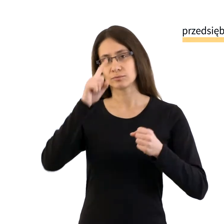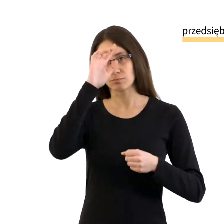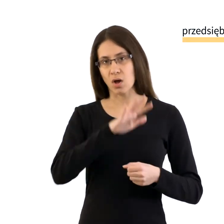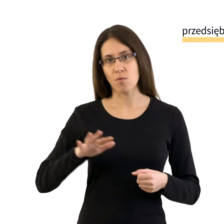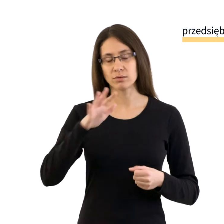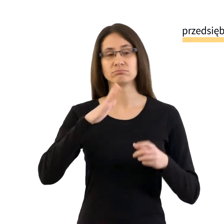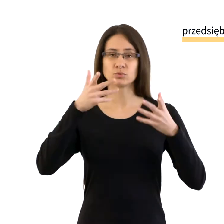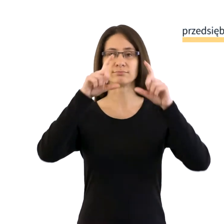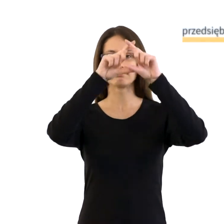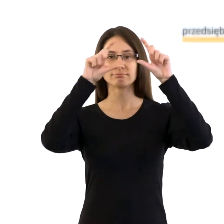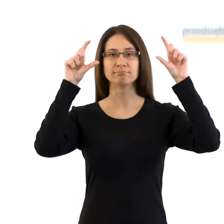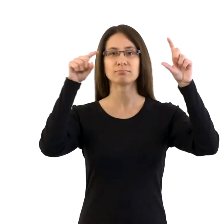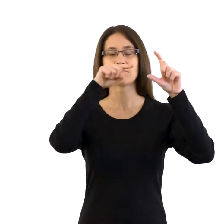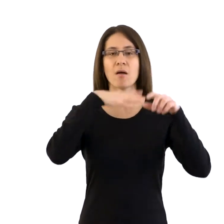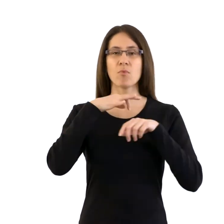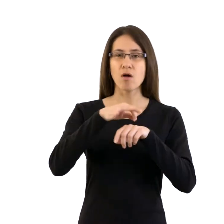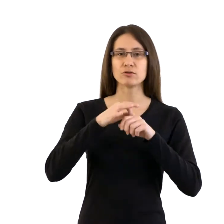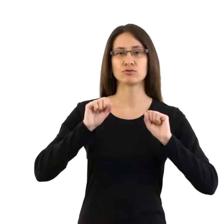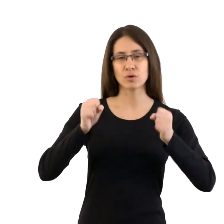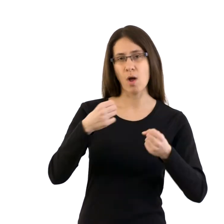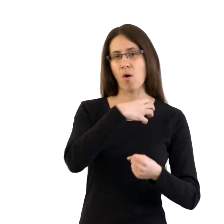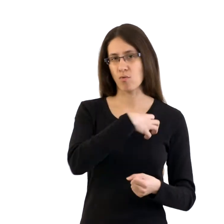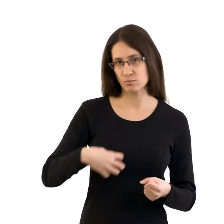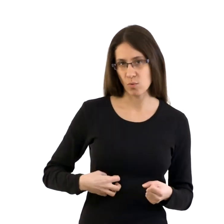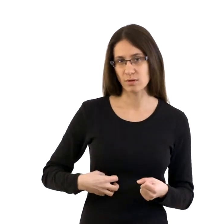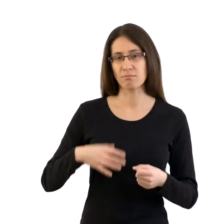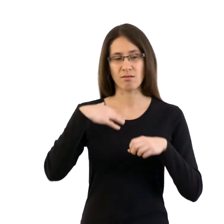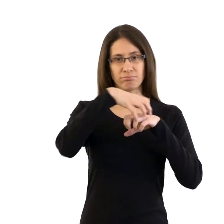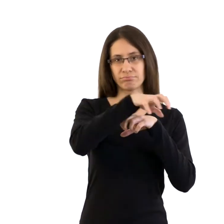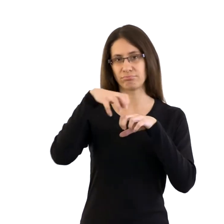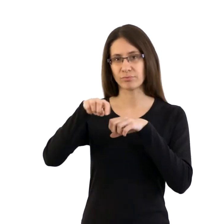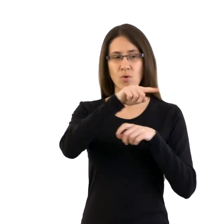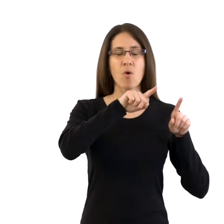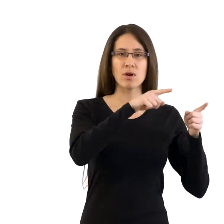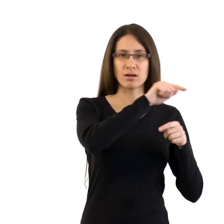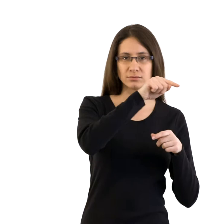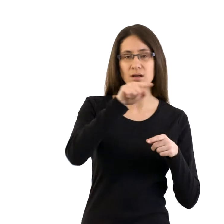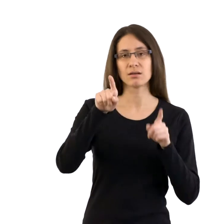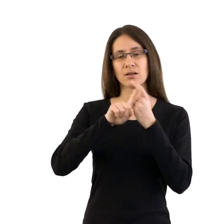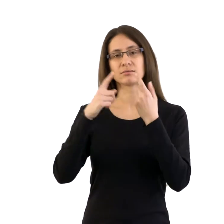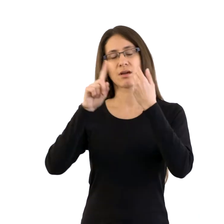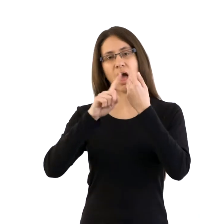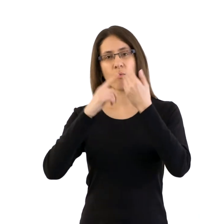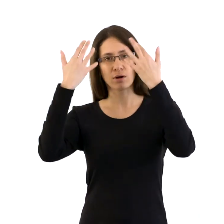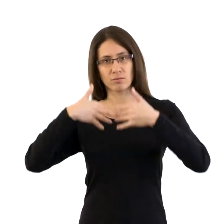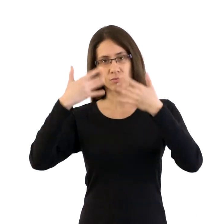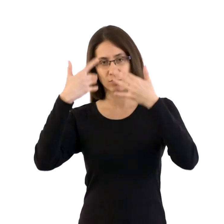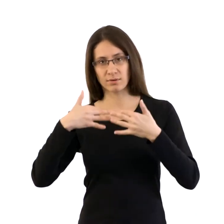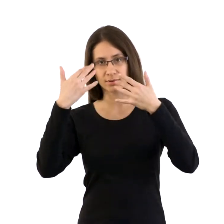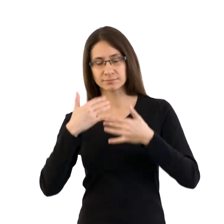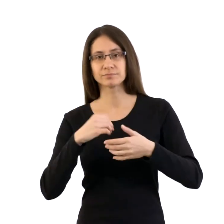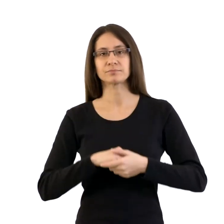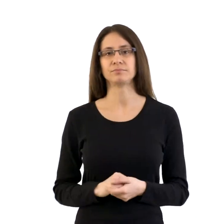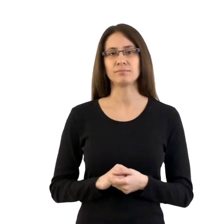Przedsiębiorstwem społecznym jest podmiot prowadzący działalność gospodarczą z odrębną organizacją i rachunkowością.